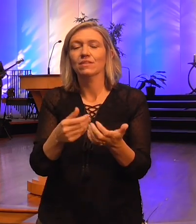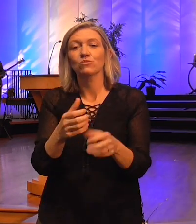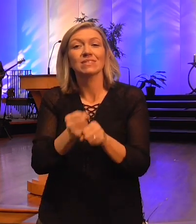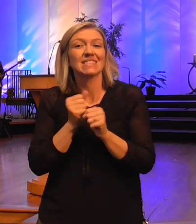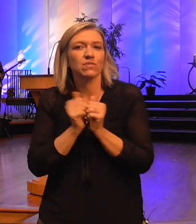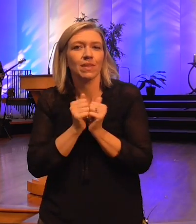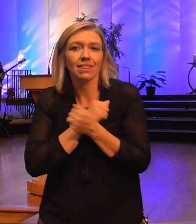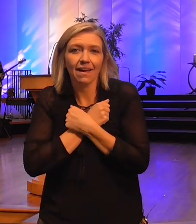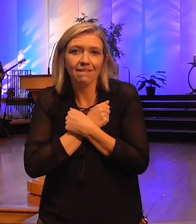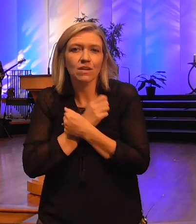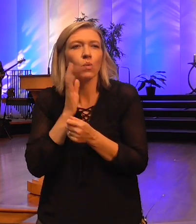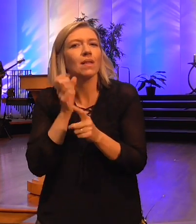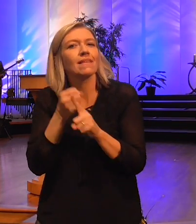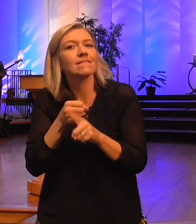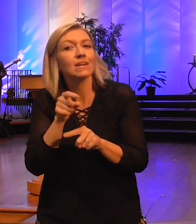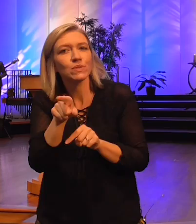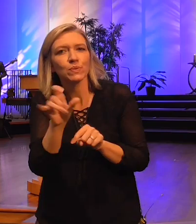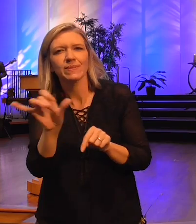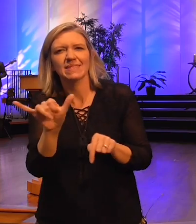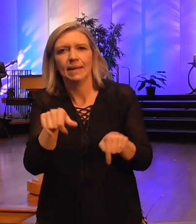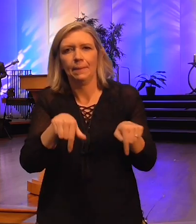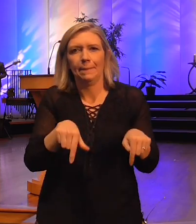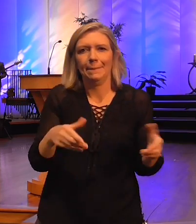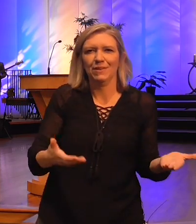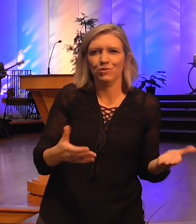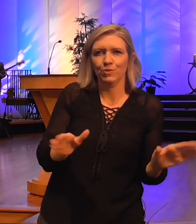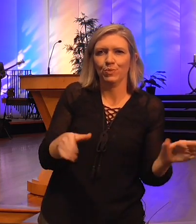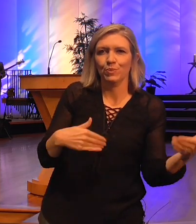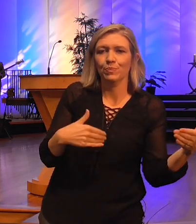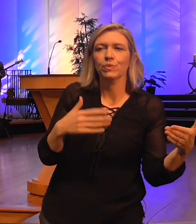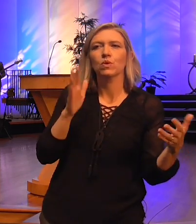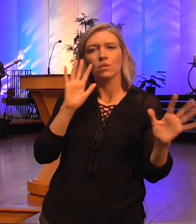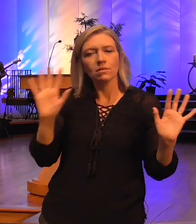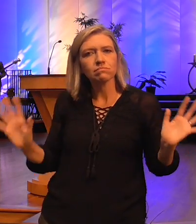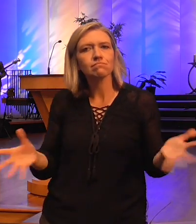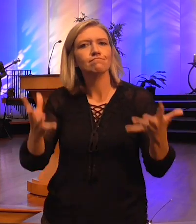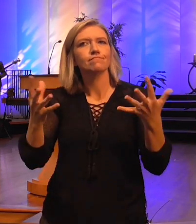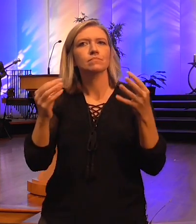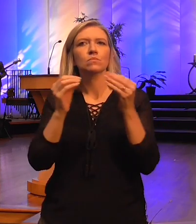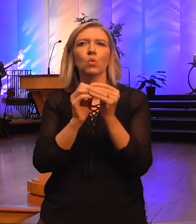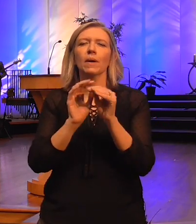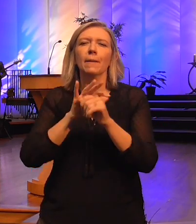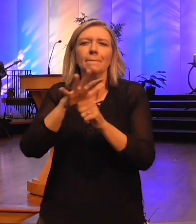te afectará tal como nos afecta a todos nosotros y nos conducirá a un mayor grado de Conciencia de abundancia